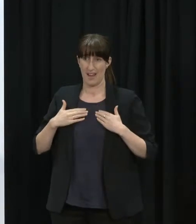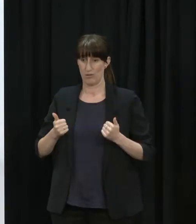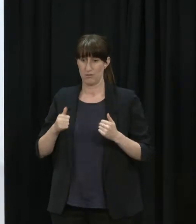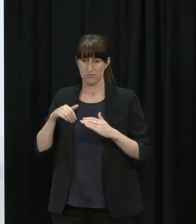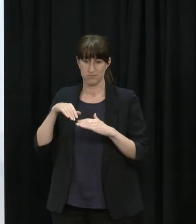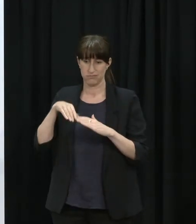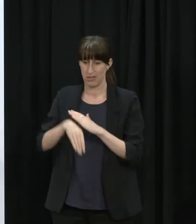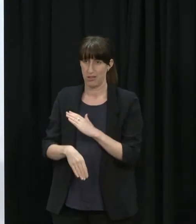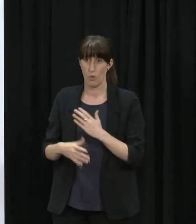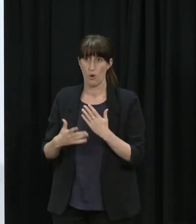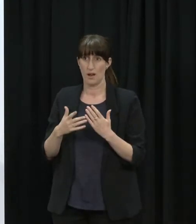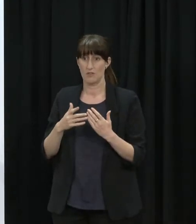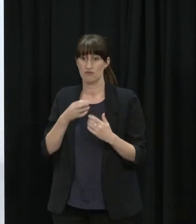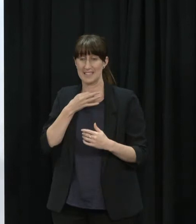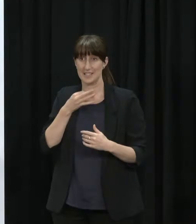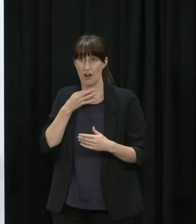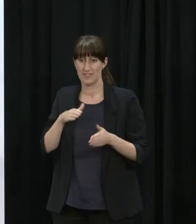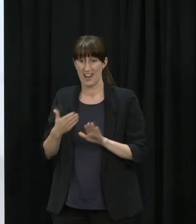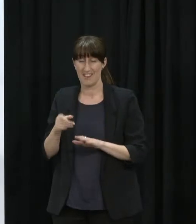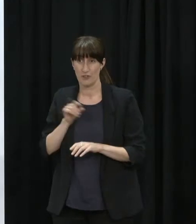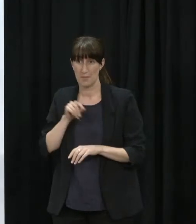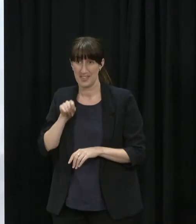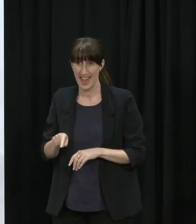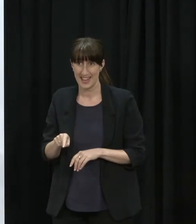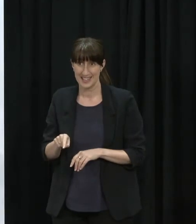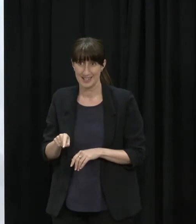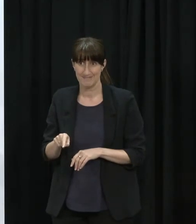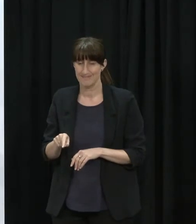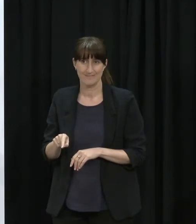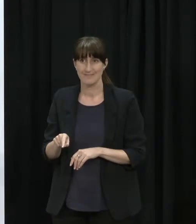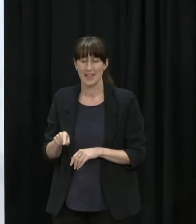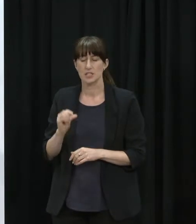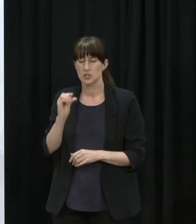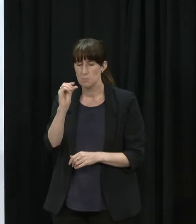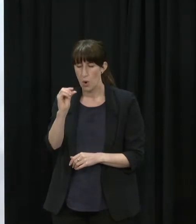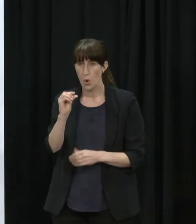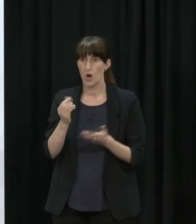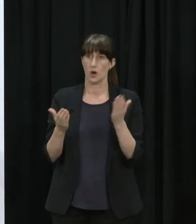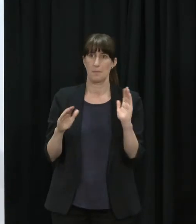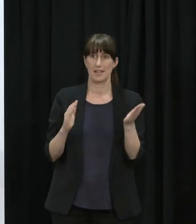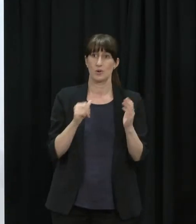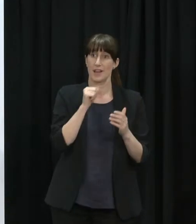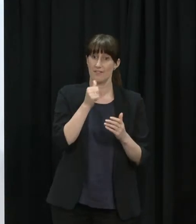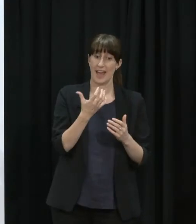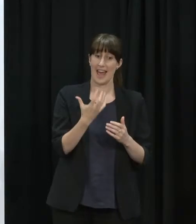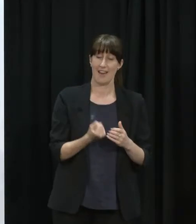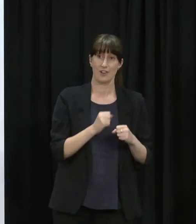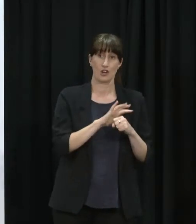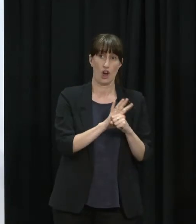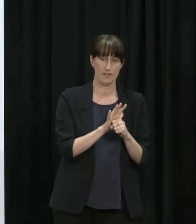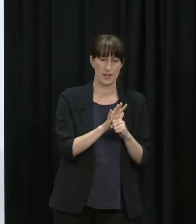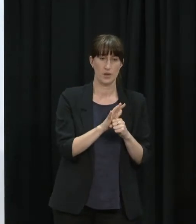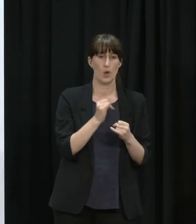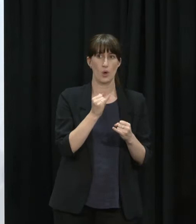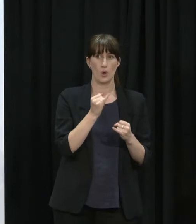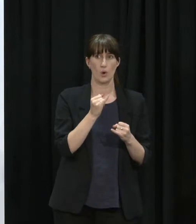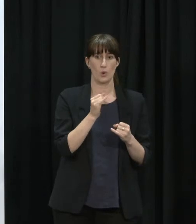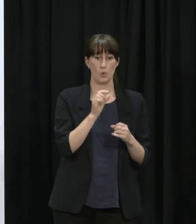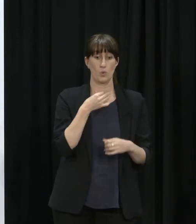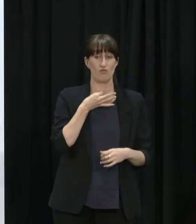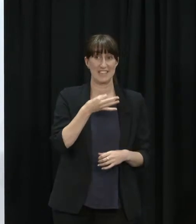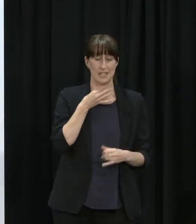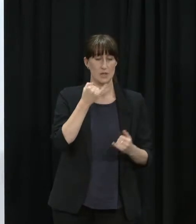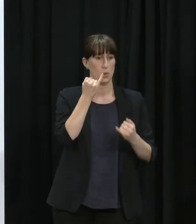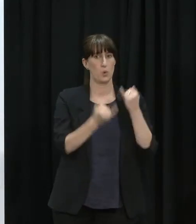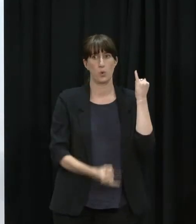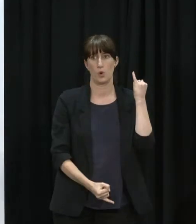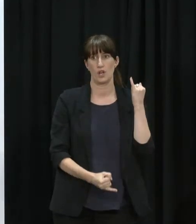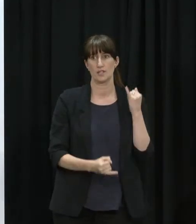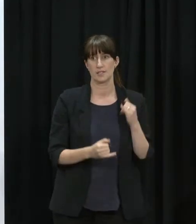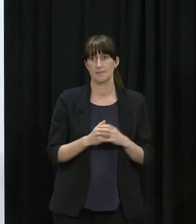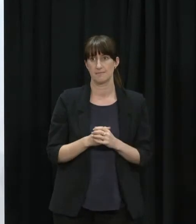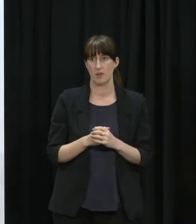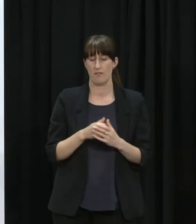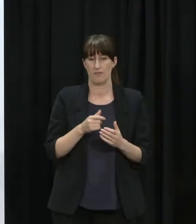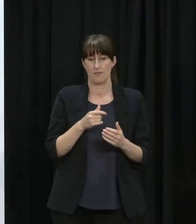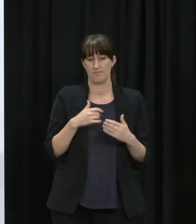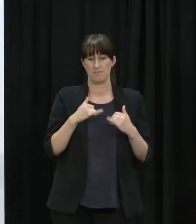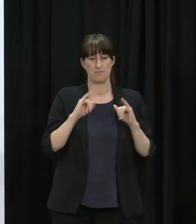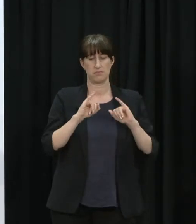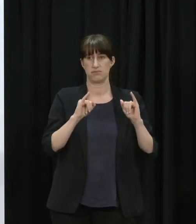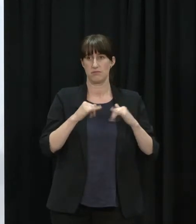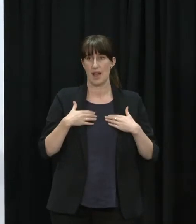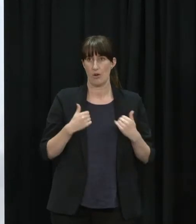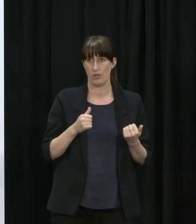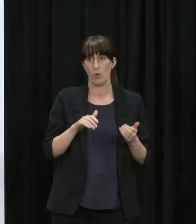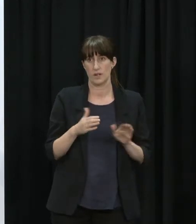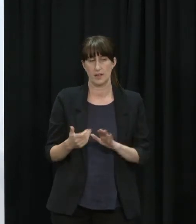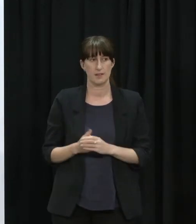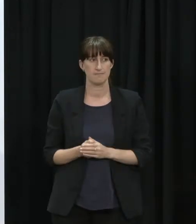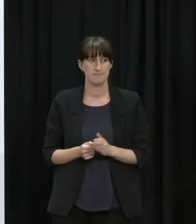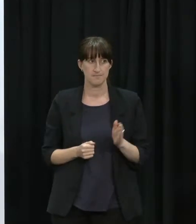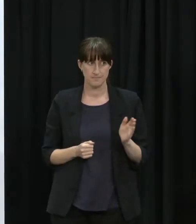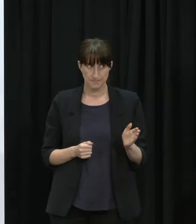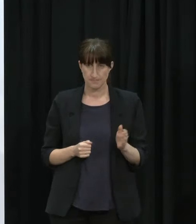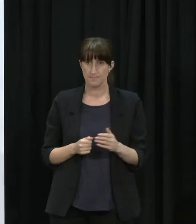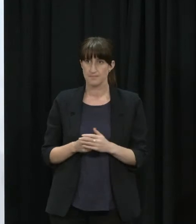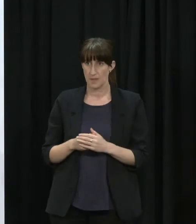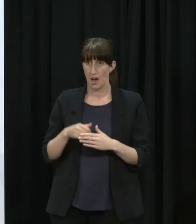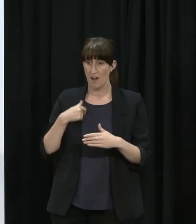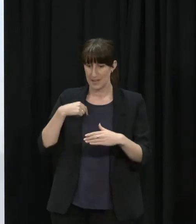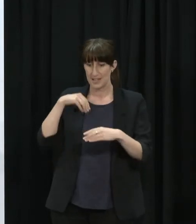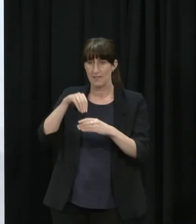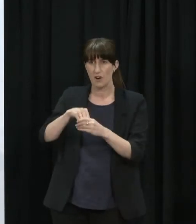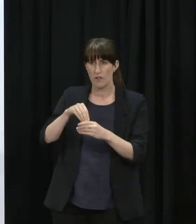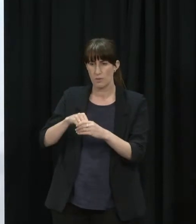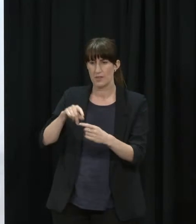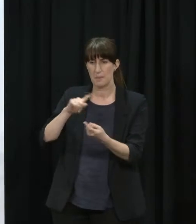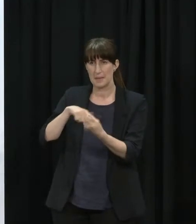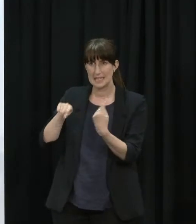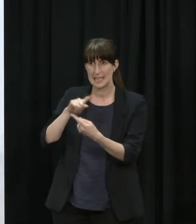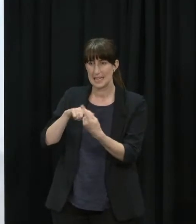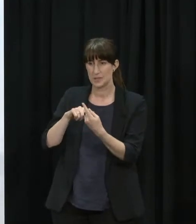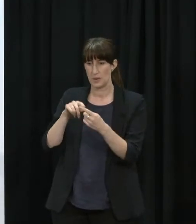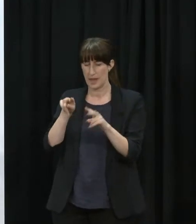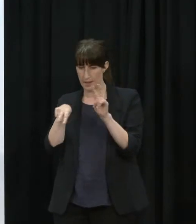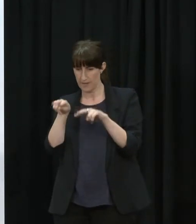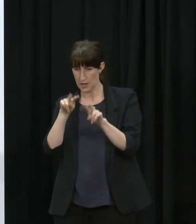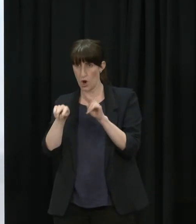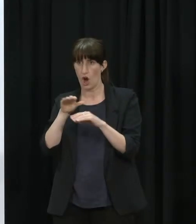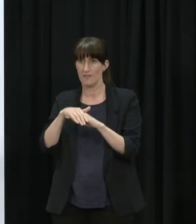pa ki a COVID-19.